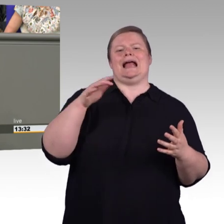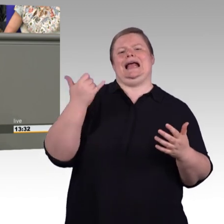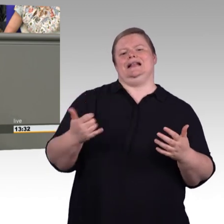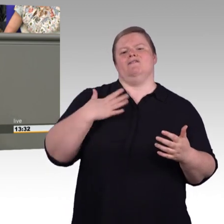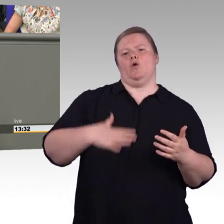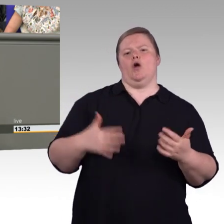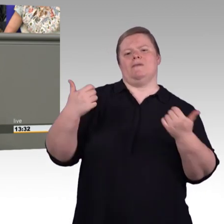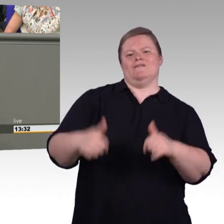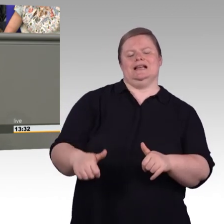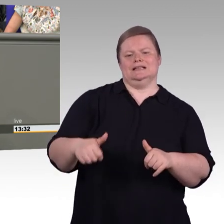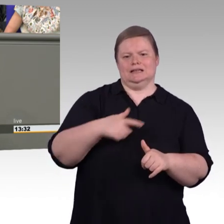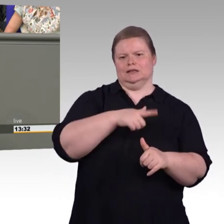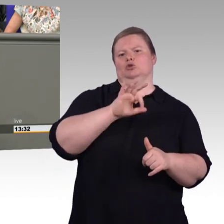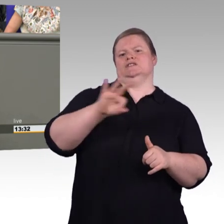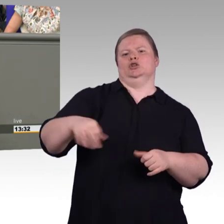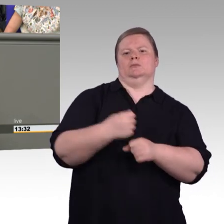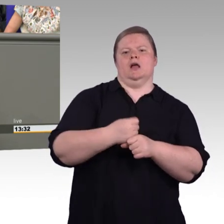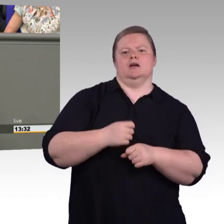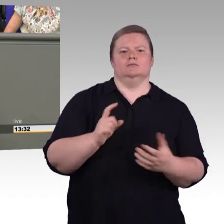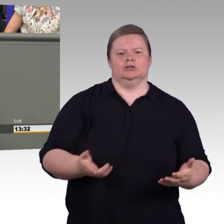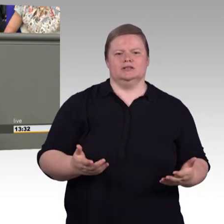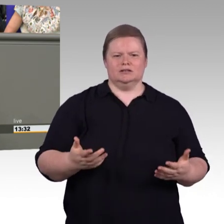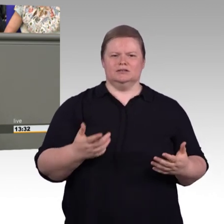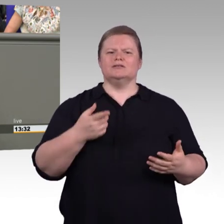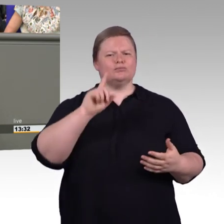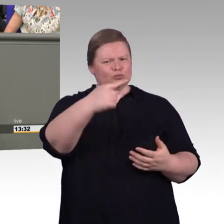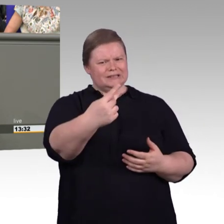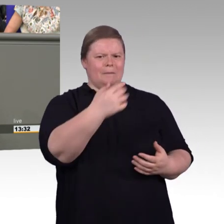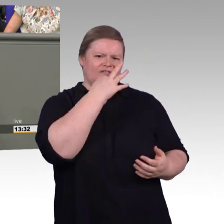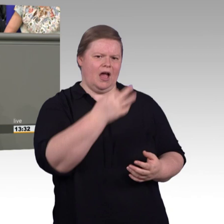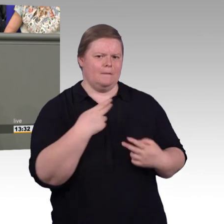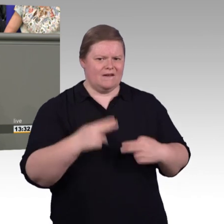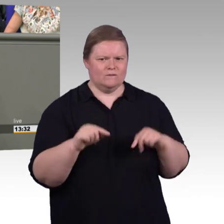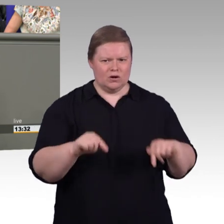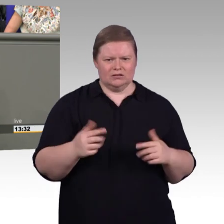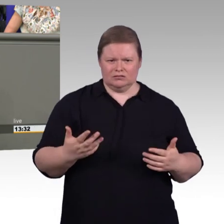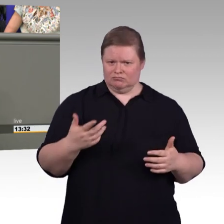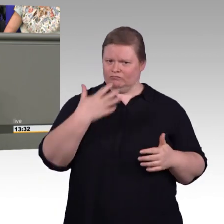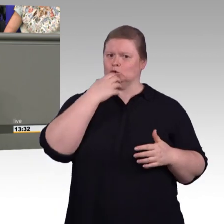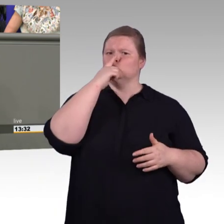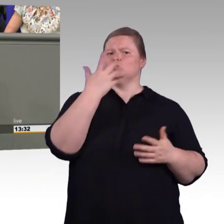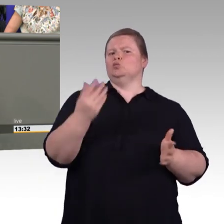was schon längst Praxis ist, dann hat es Appell-Wirkung, dann kann man es machen. Oder ist es so, wie es ein zunehmend großer Teil